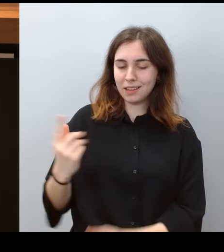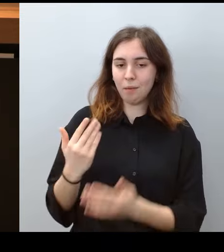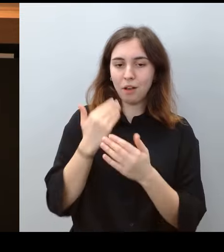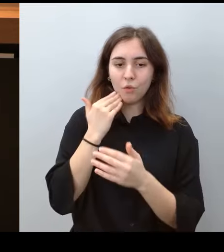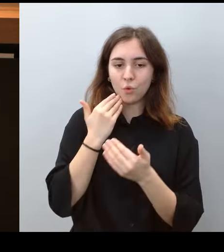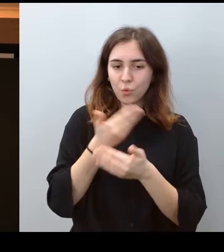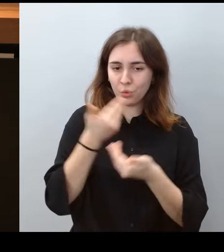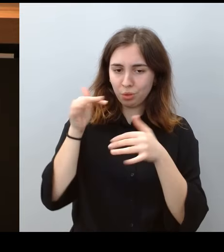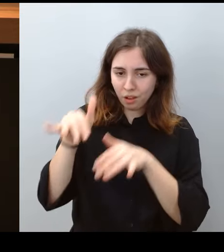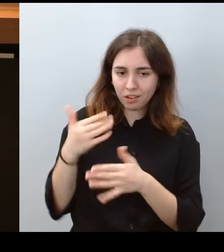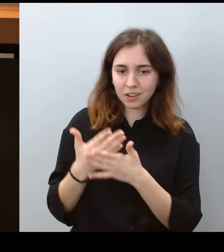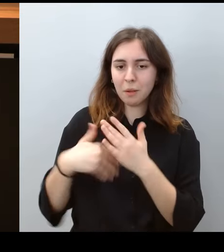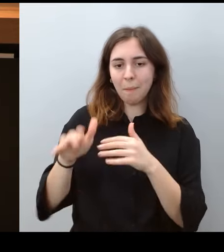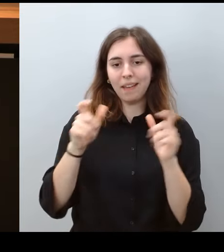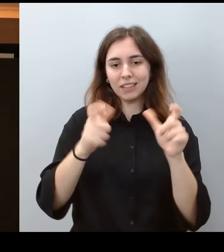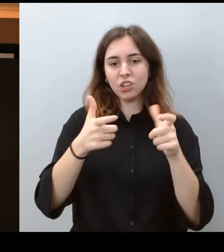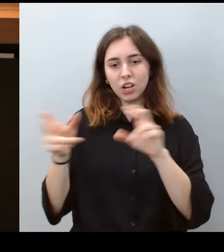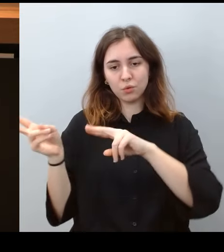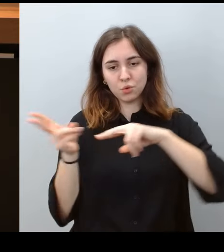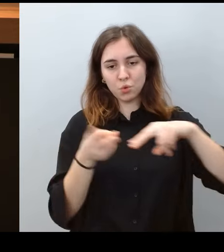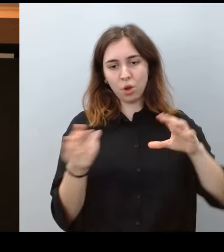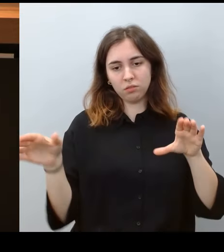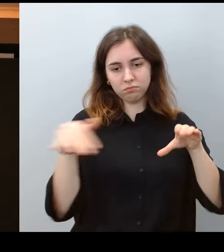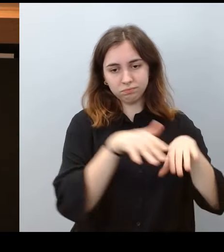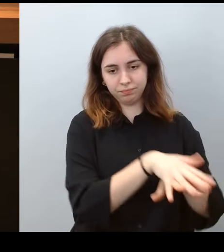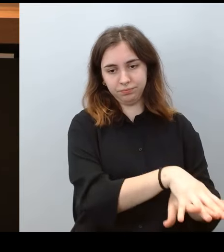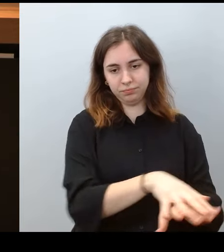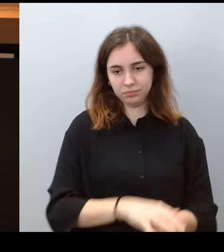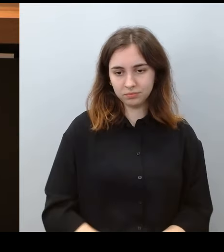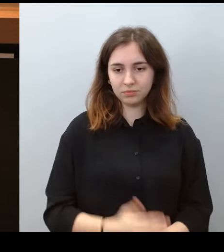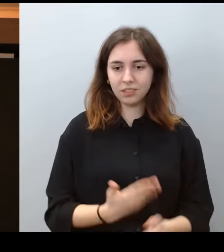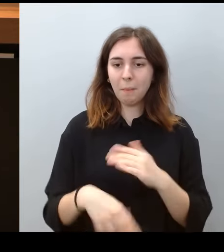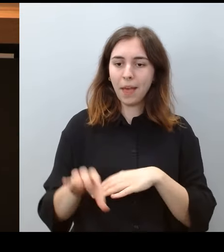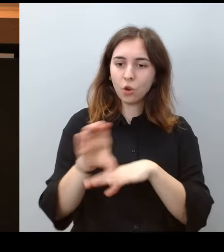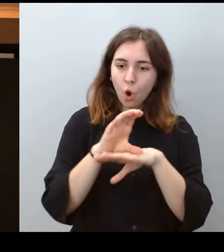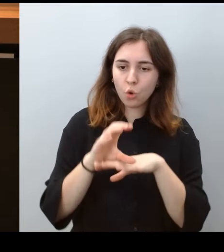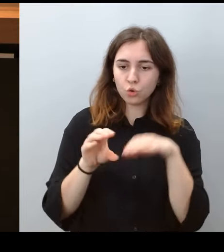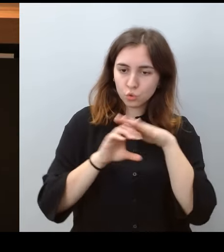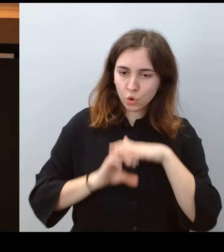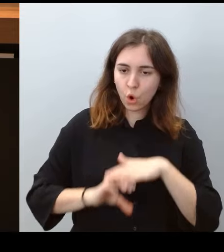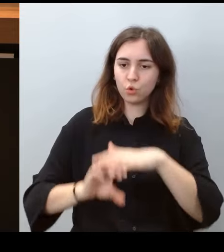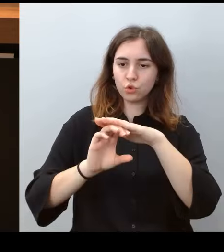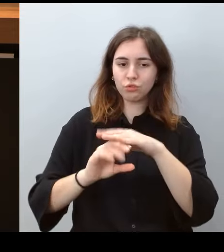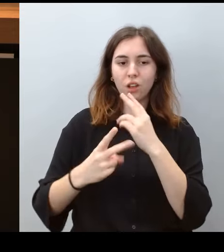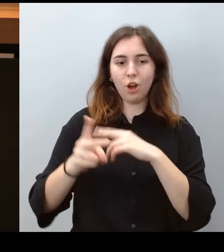zu unterstützen, zu coachen, ihnen erst mal ein sicheres Zuhause zu geben und von da aus zurück auch in den Wohnungsmarkt, in